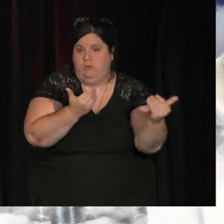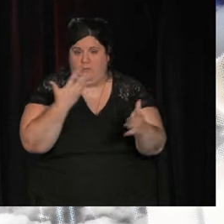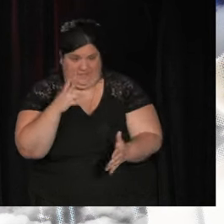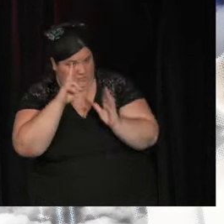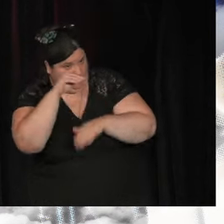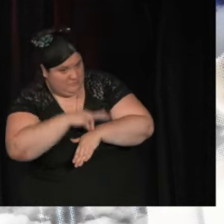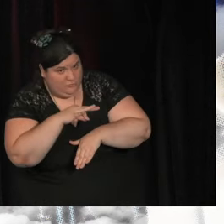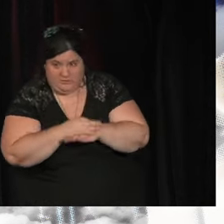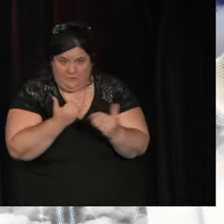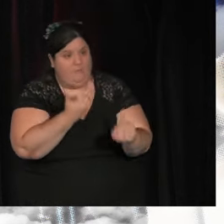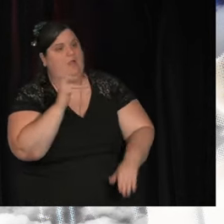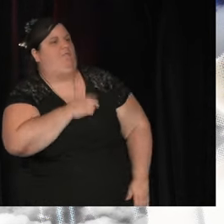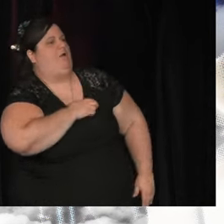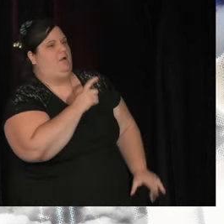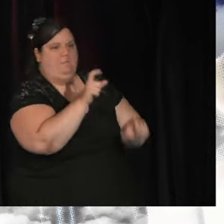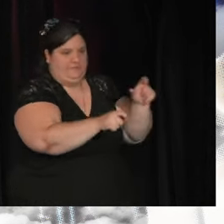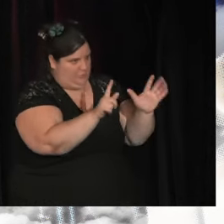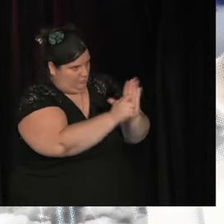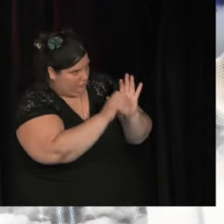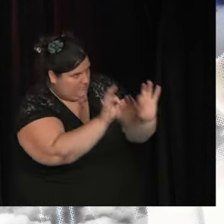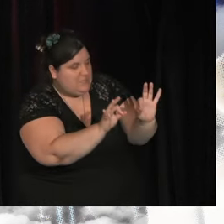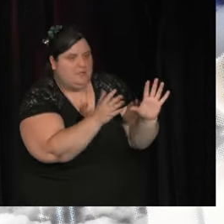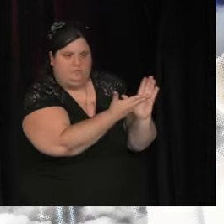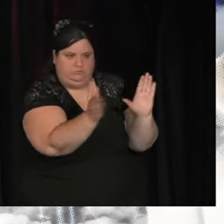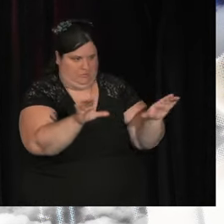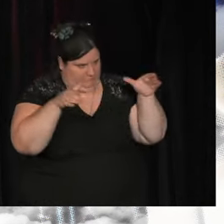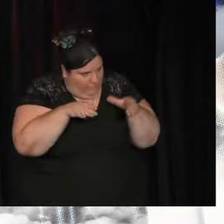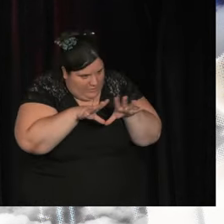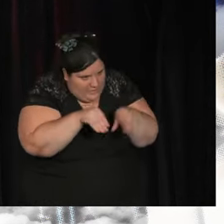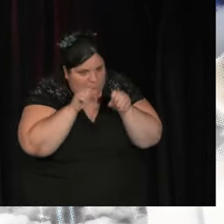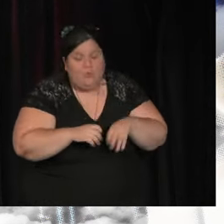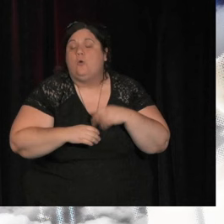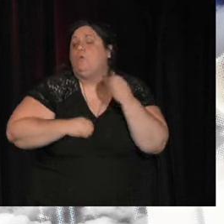personnes donc si un mec typiquement a été vraiment un connard dans le chat ou quoi, tu peux dire : "Je ne veux plus jouer avec cette